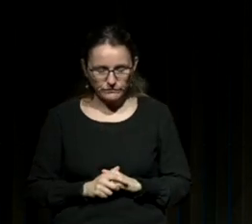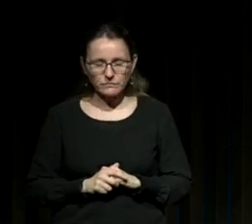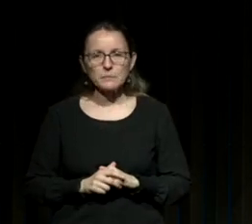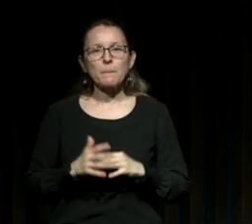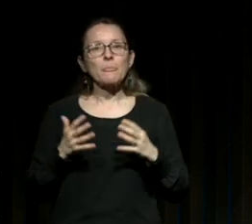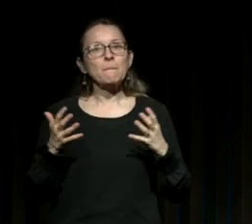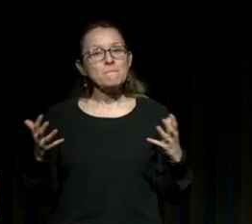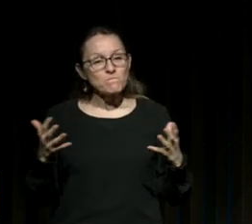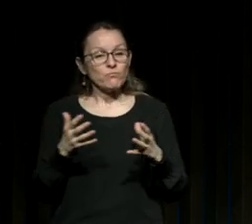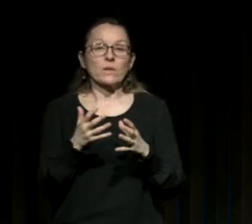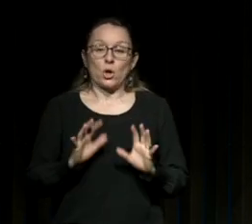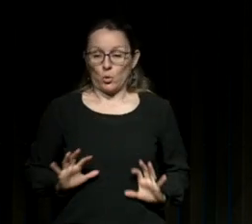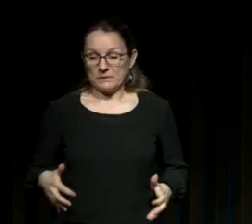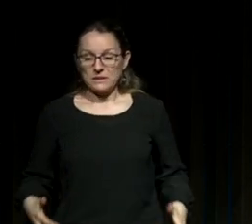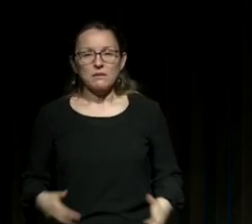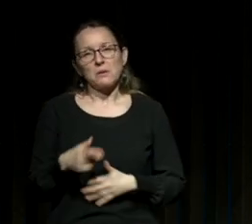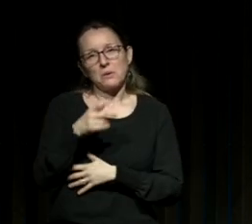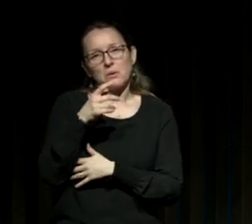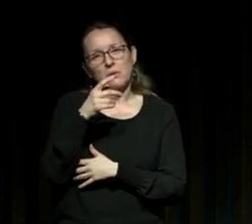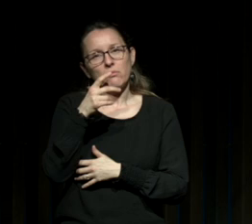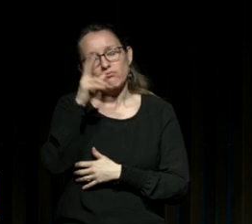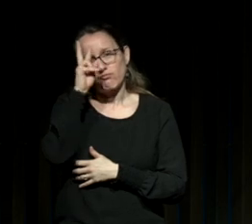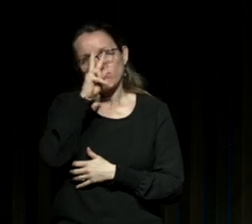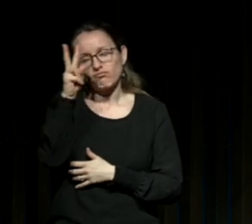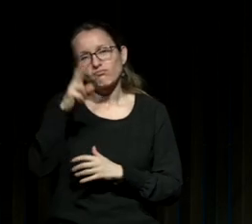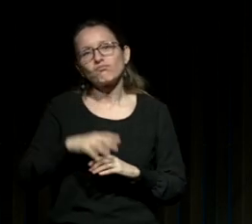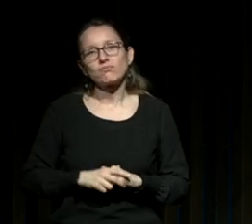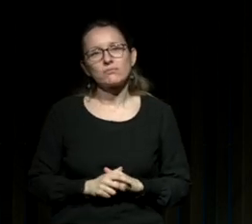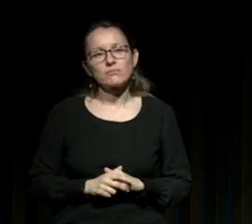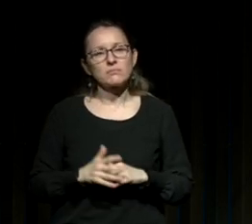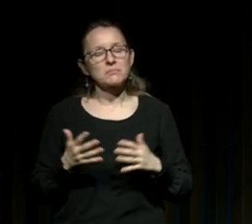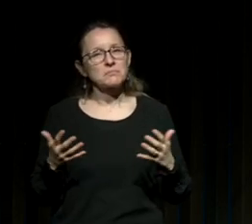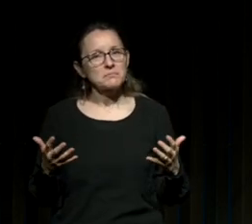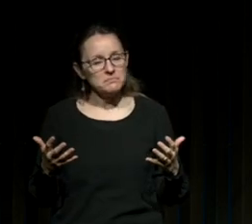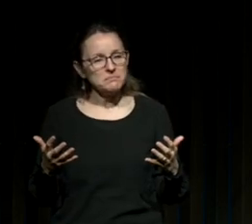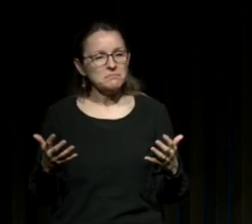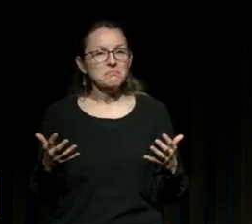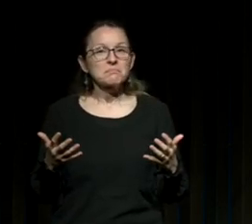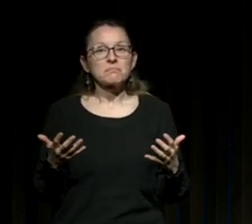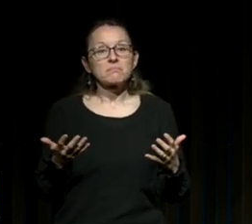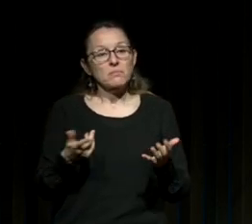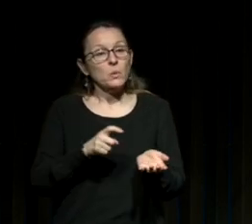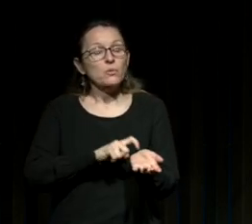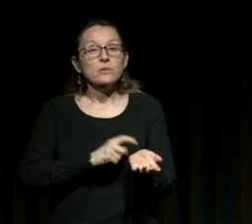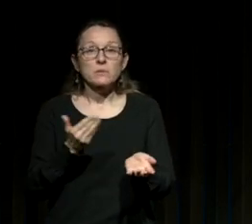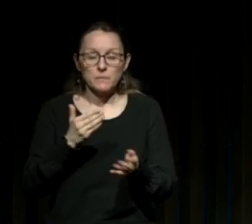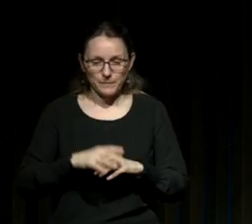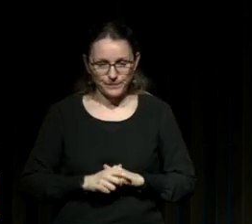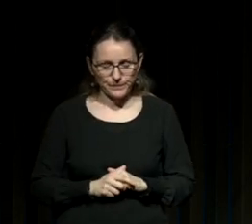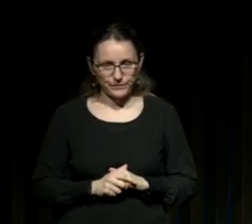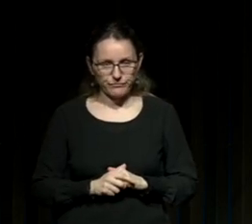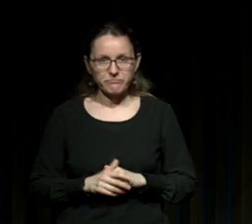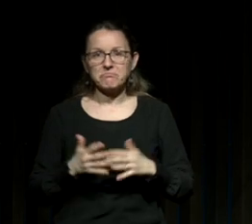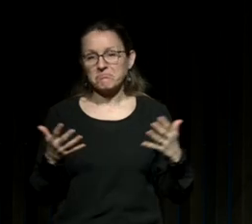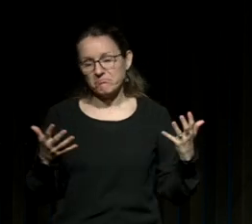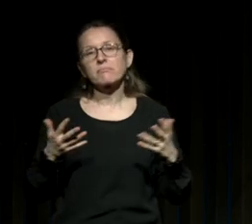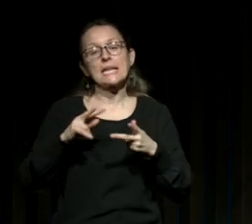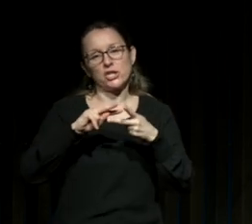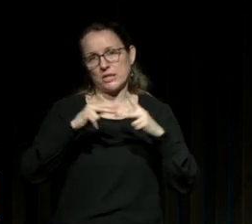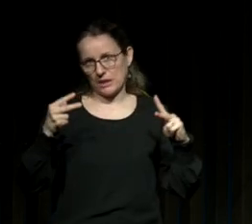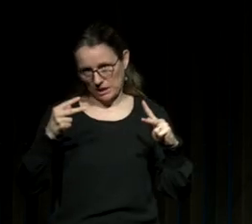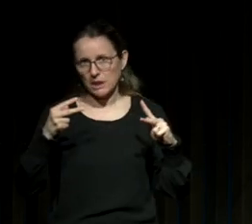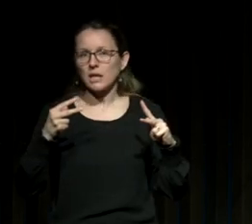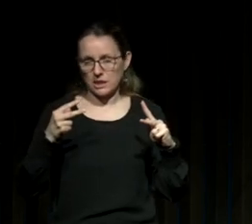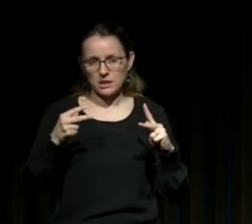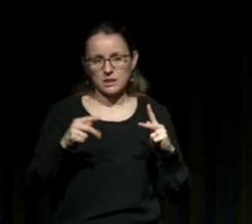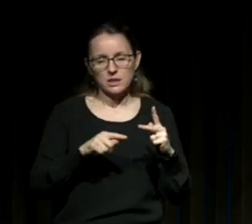ce sont le résultat d'une rencontre donc entre un terrain génétique favorisant et un environnement